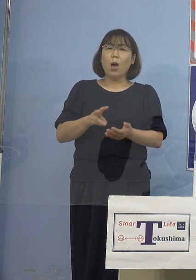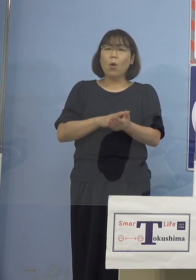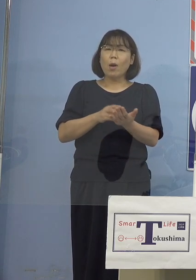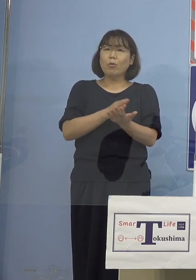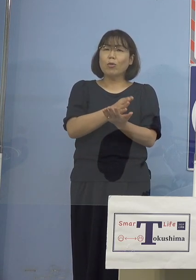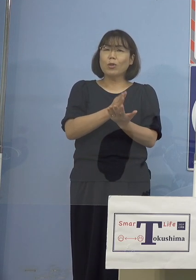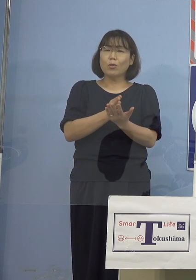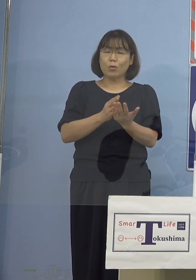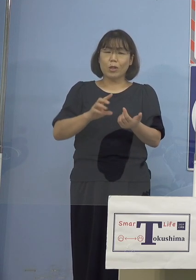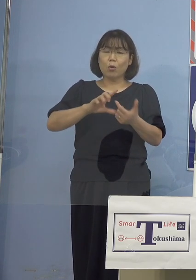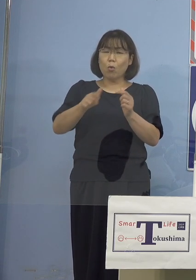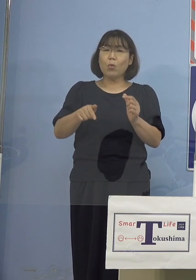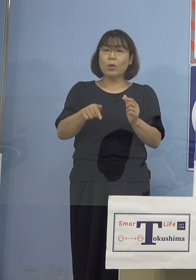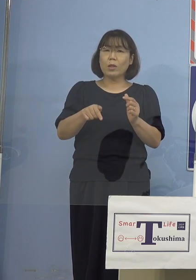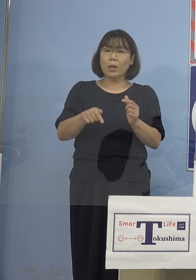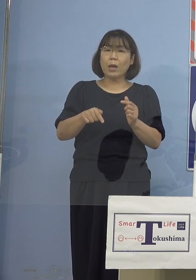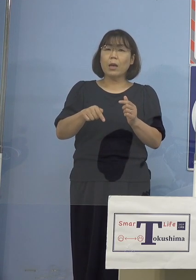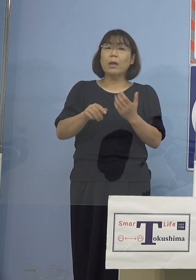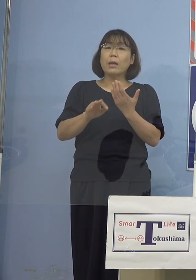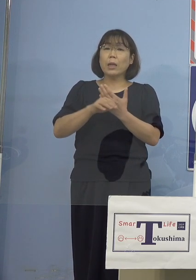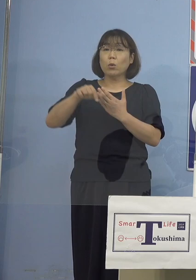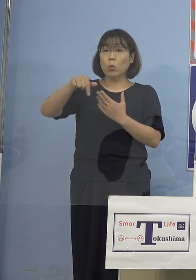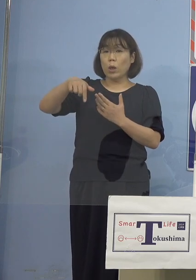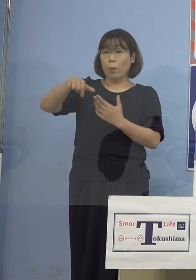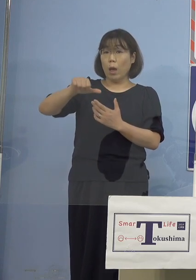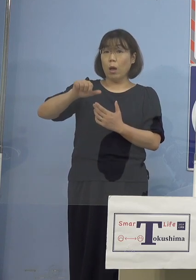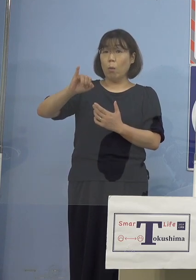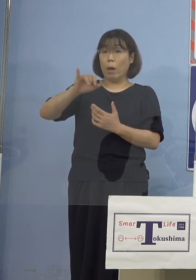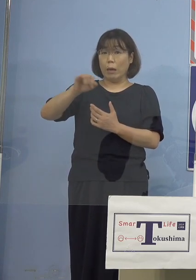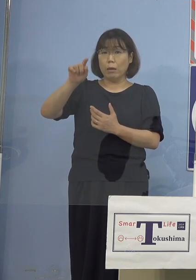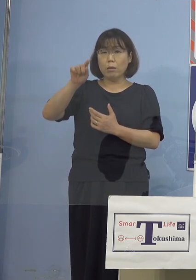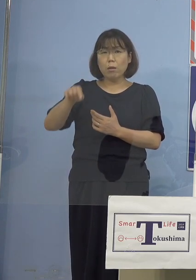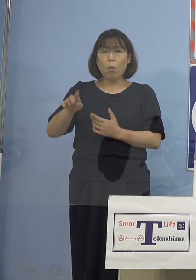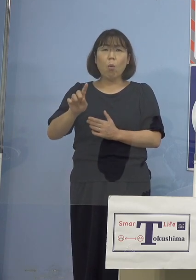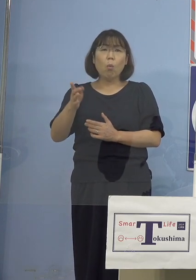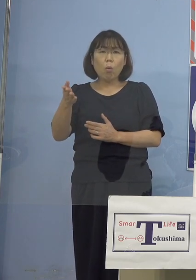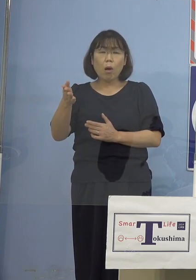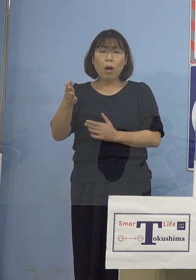ファイザーだったらどうか 大抵、医療従事者の皆さんはファイザー